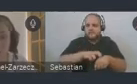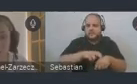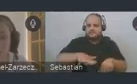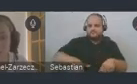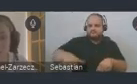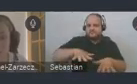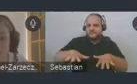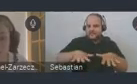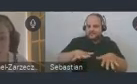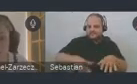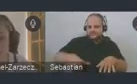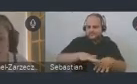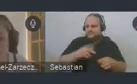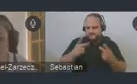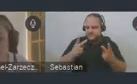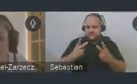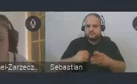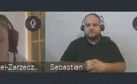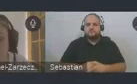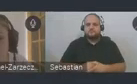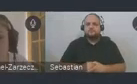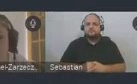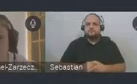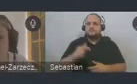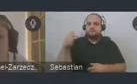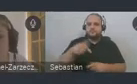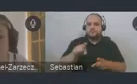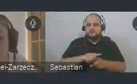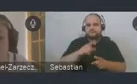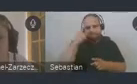Natomiast warto się również zapoznać z ogólnodostępnymi raportami,